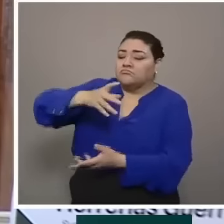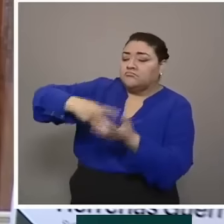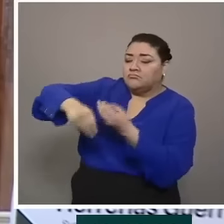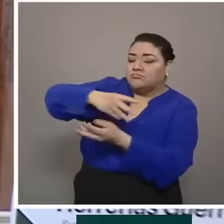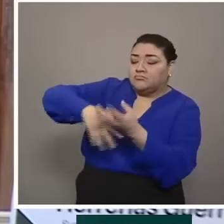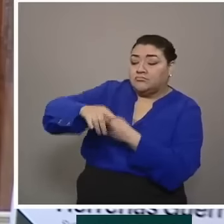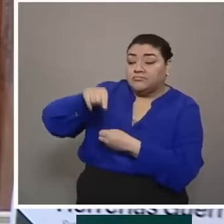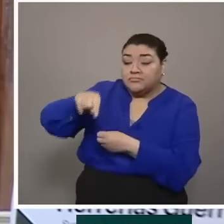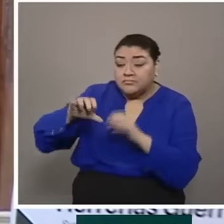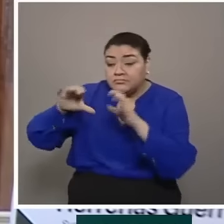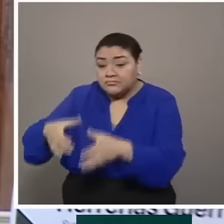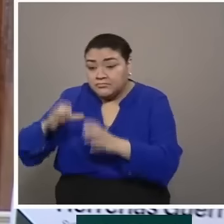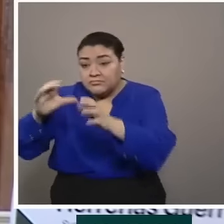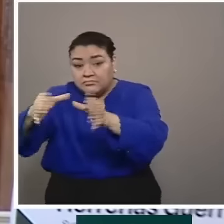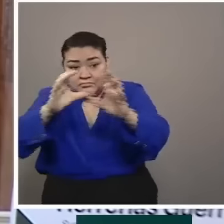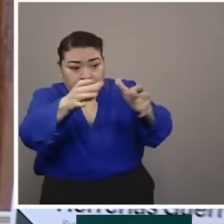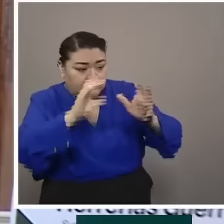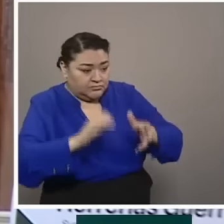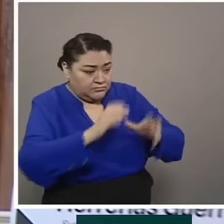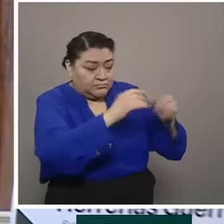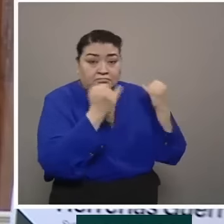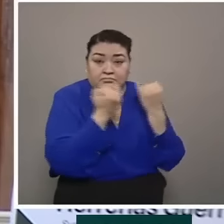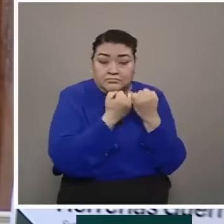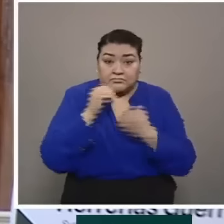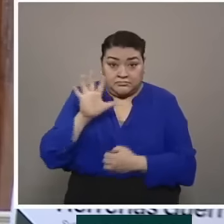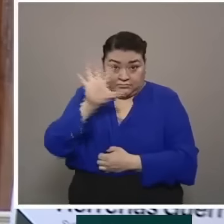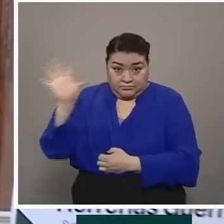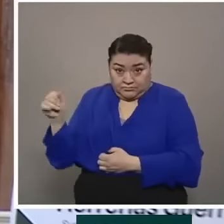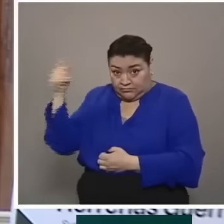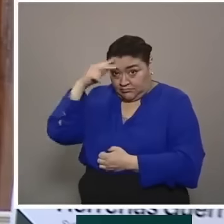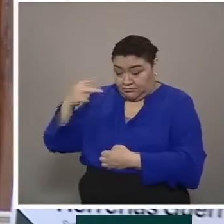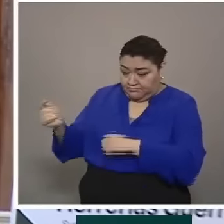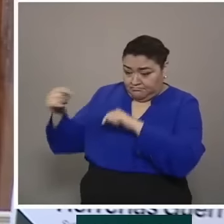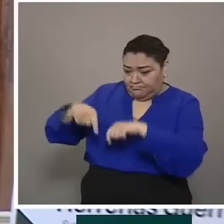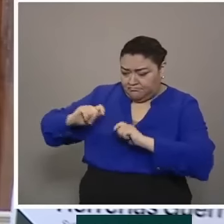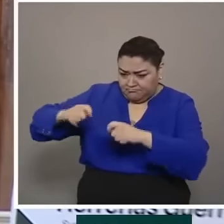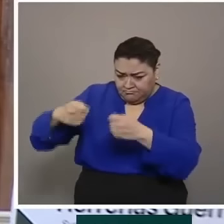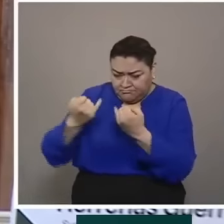y afromexicanas. A partir de lo anterior, a mí me parece que existe un mandato constitucional